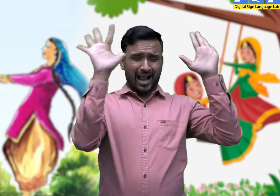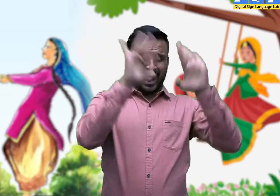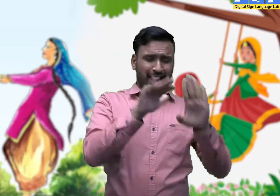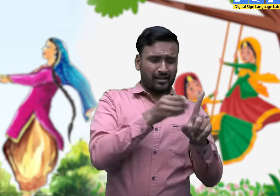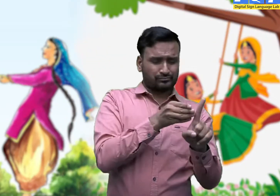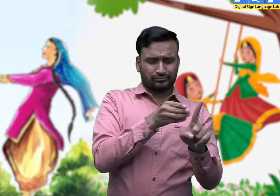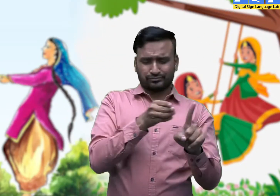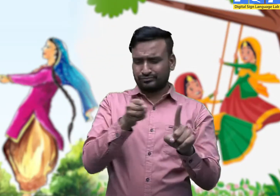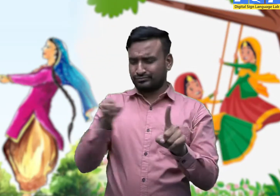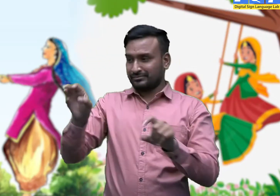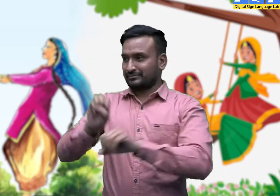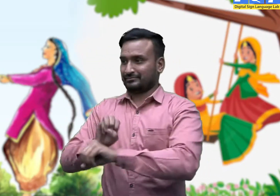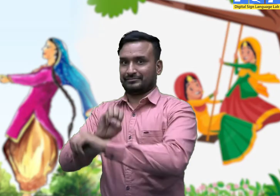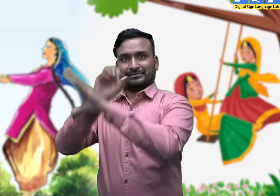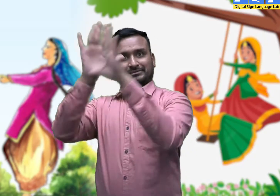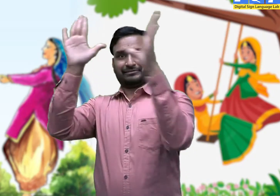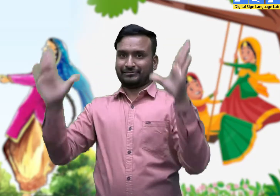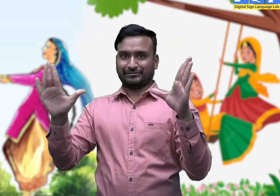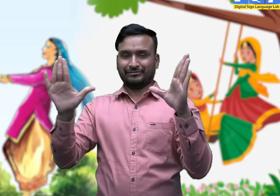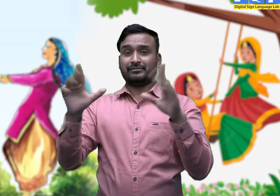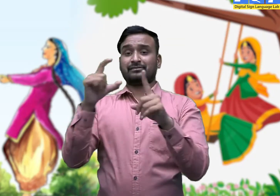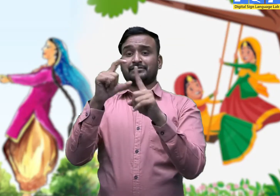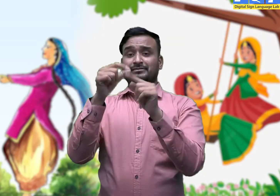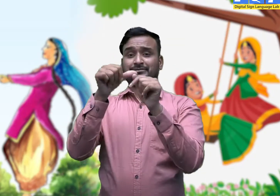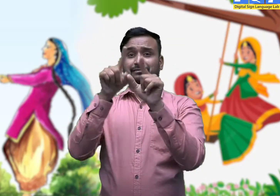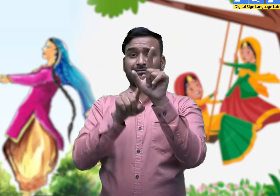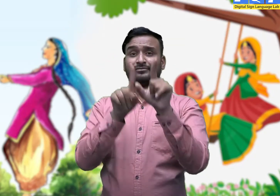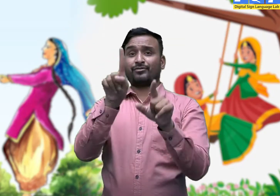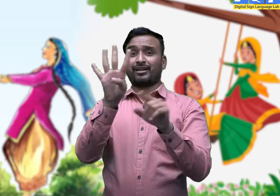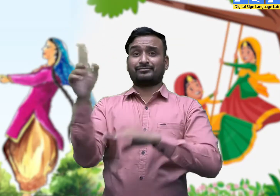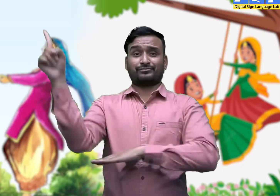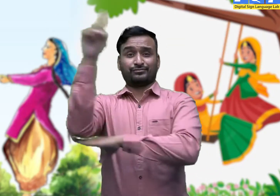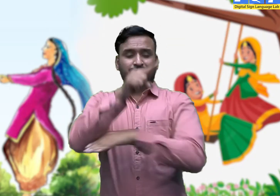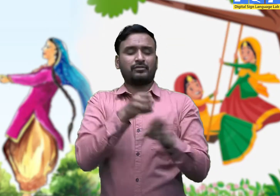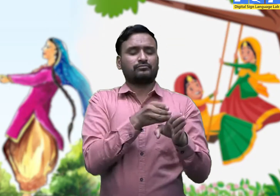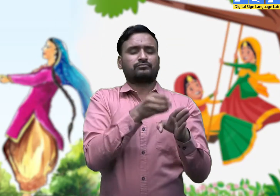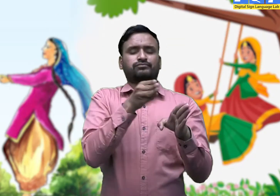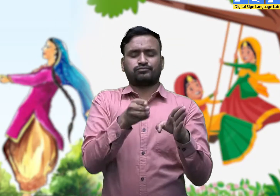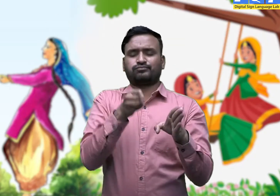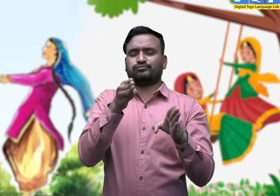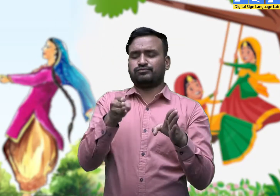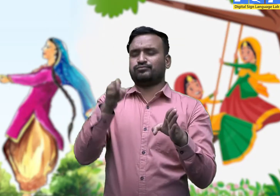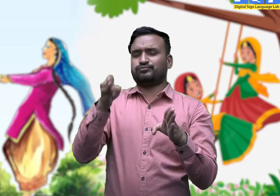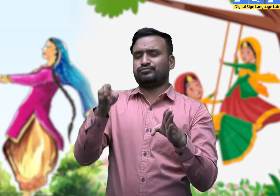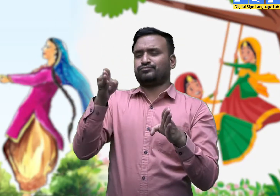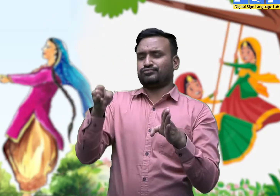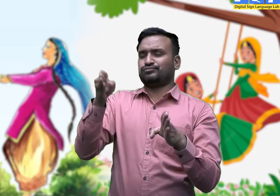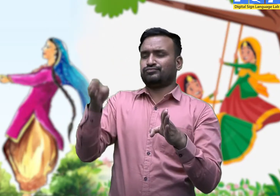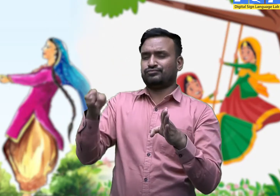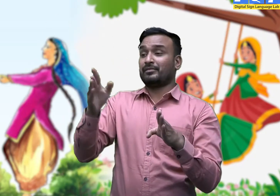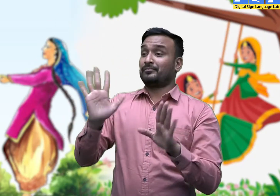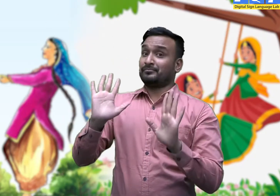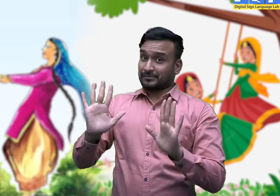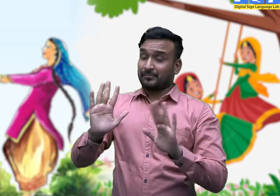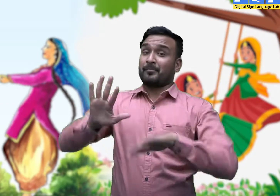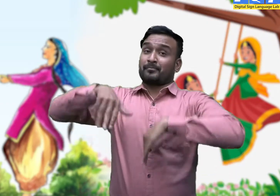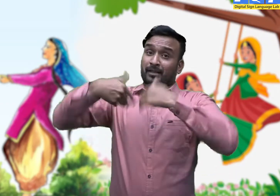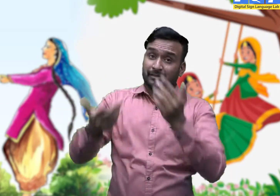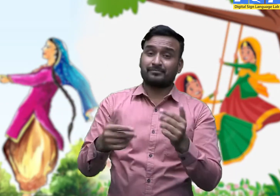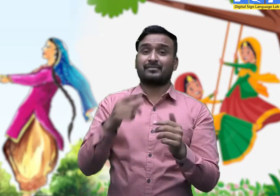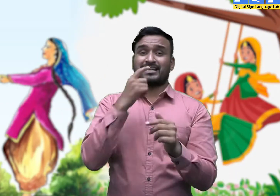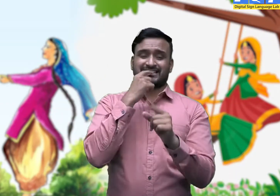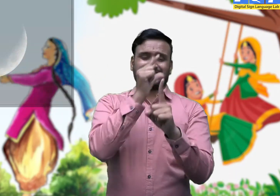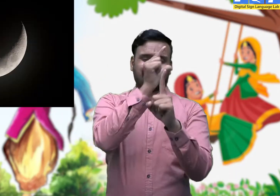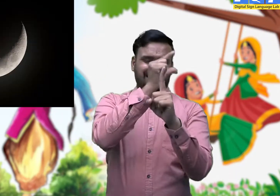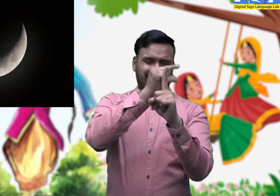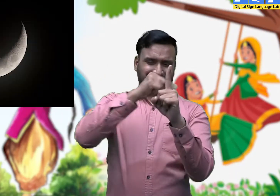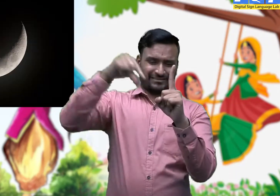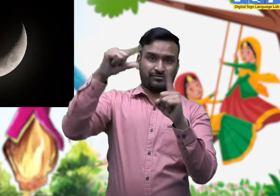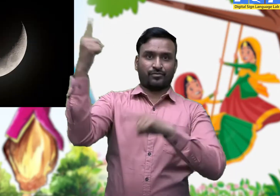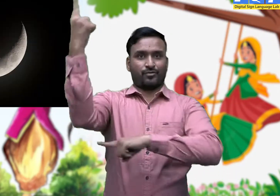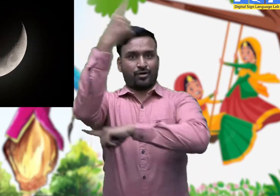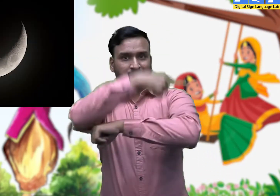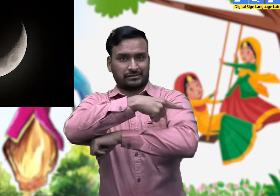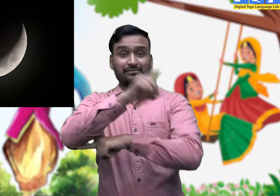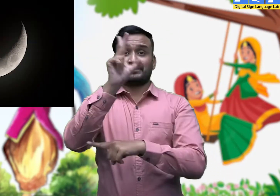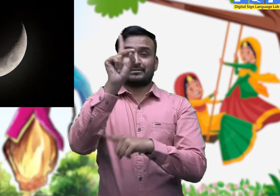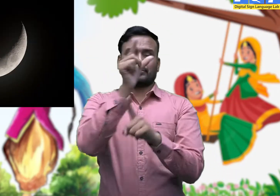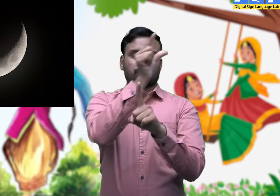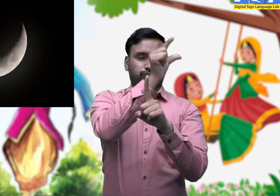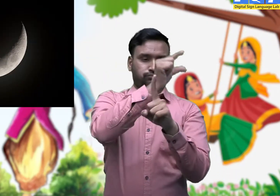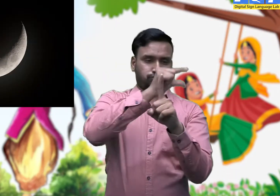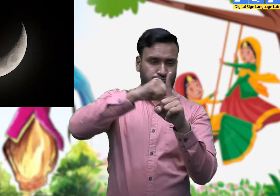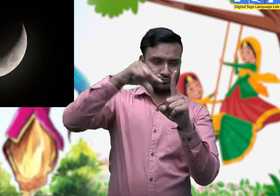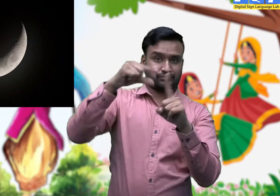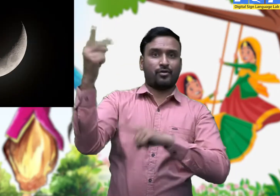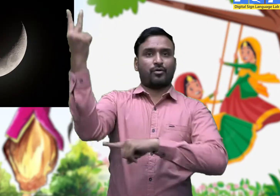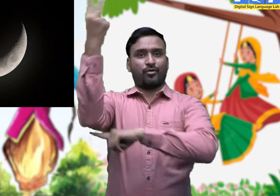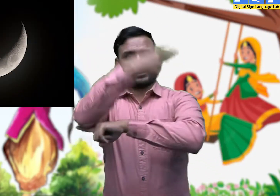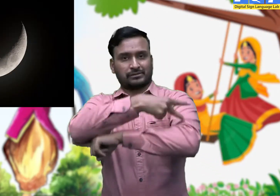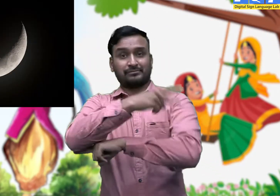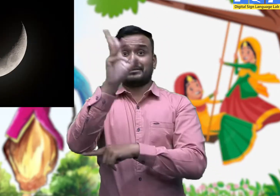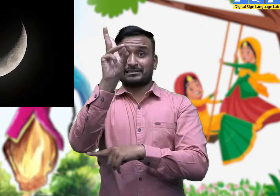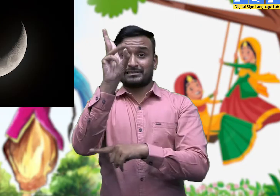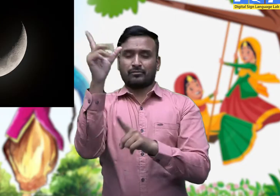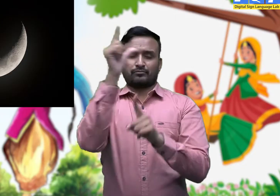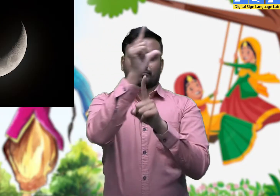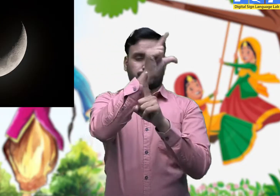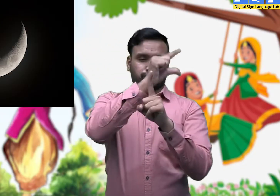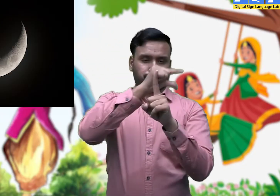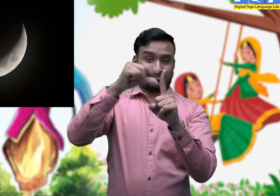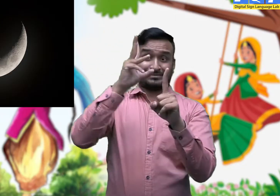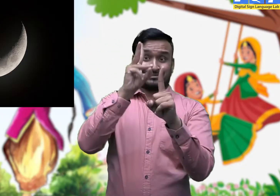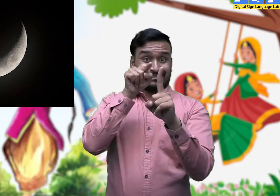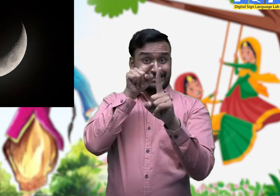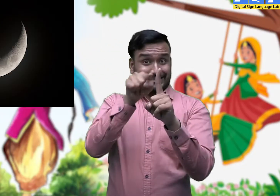सावन मास में शुक्ल पक्ष की तृतीया के दिन इसे मनाया जाता है।